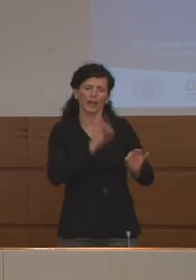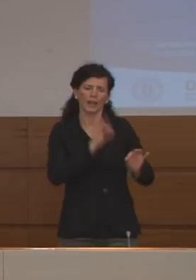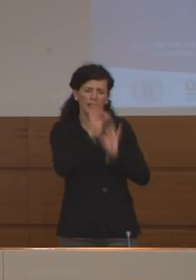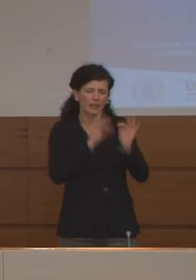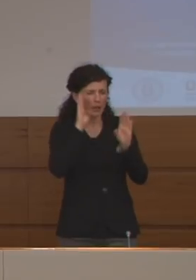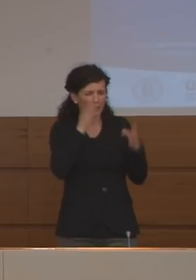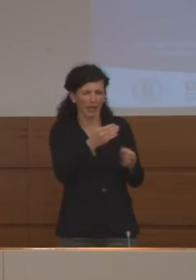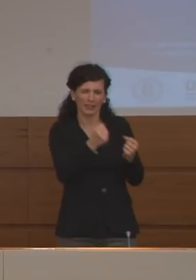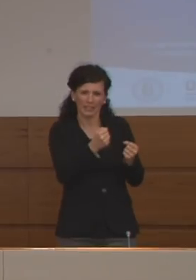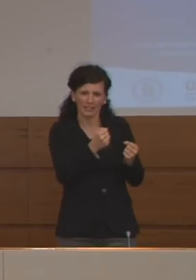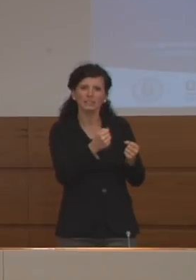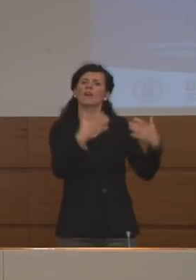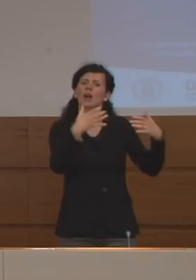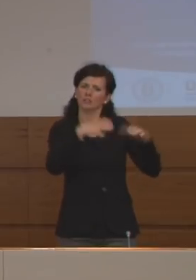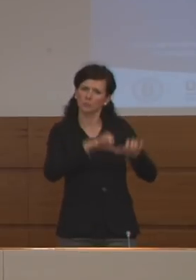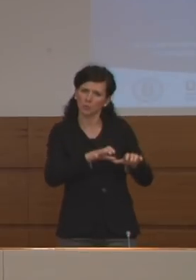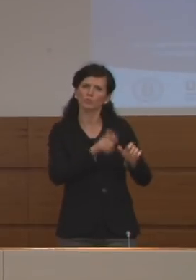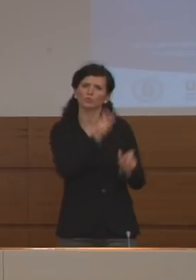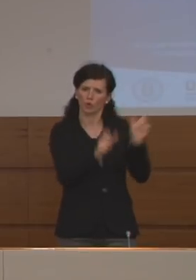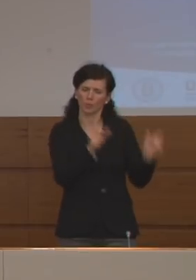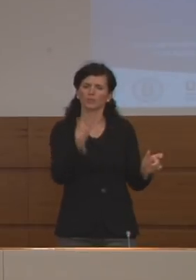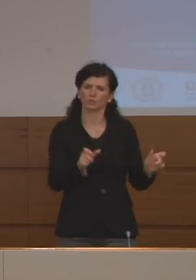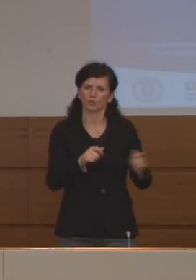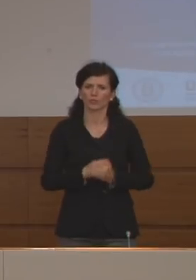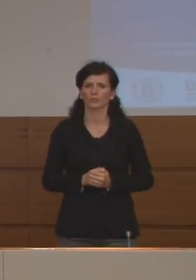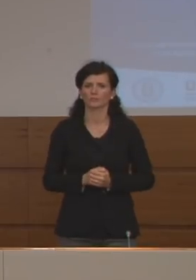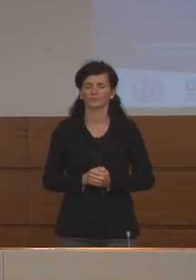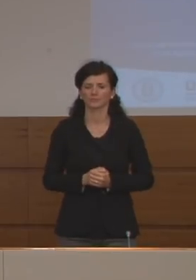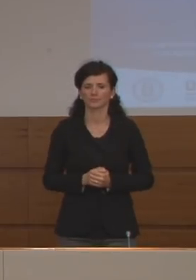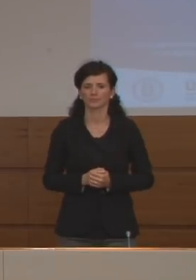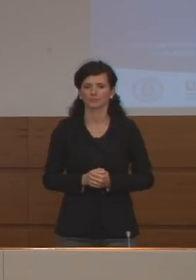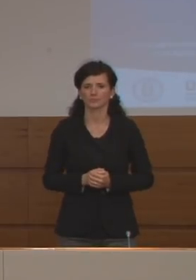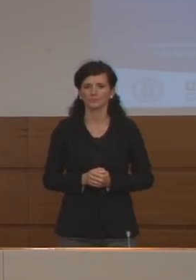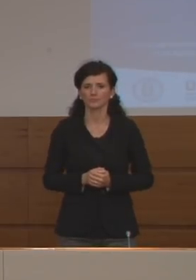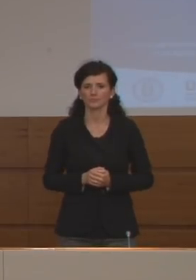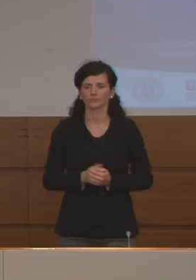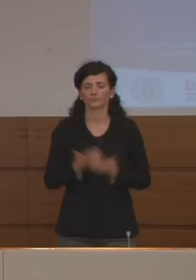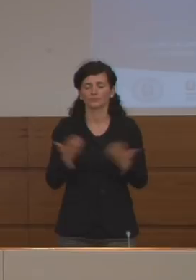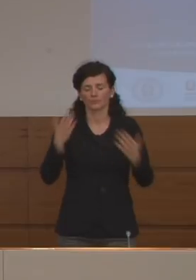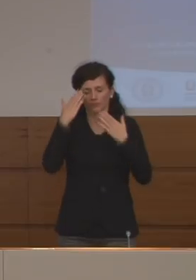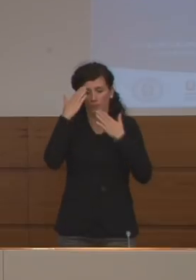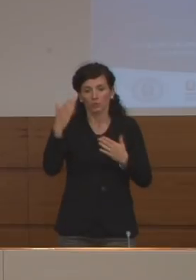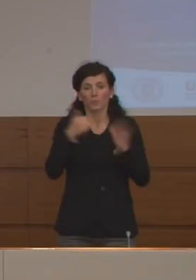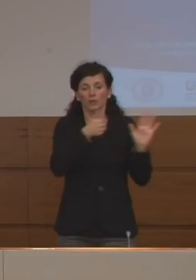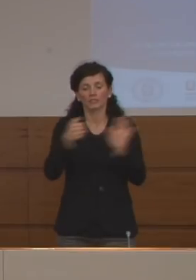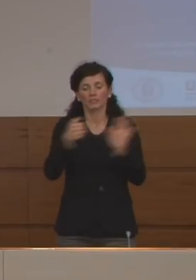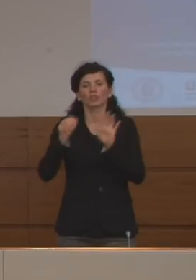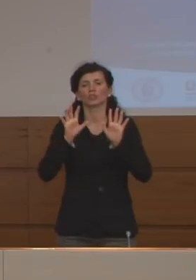in reparti ordinari. Oggi registriamo purtroppo 610 nuovi deceduti.